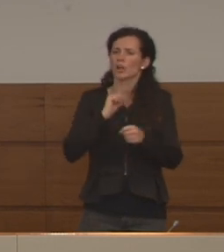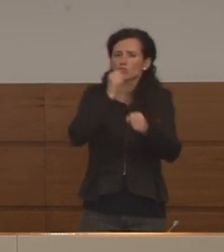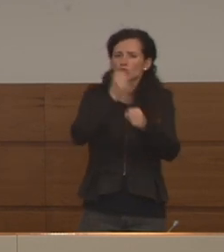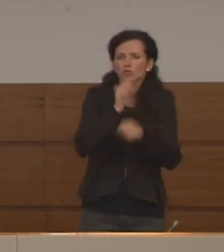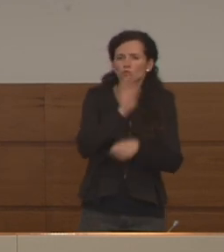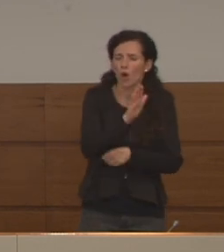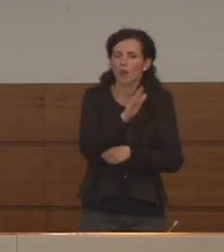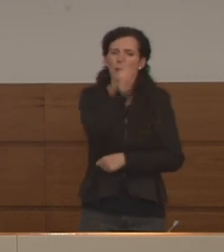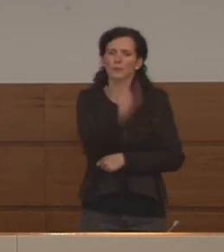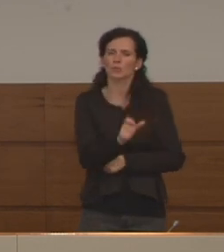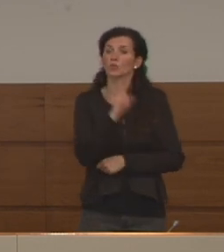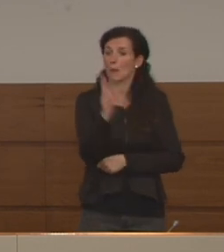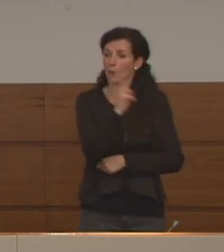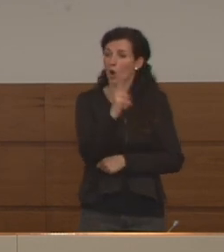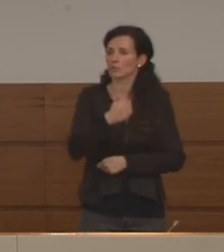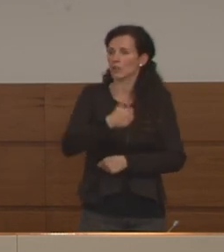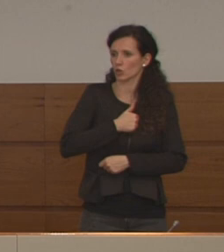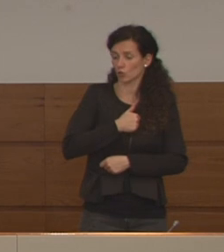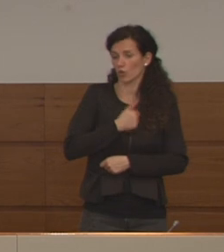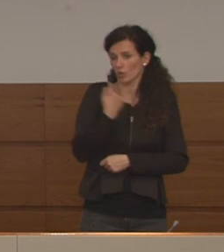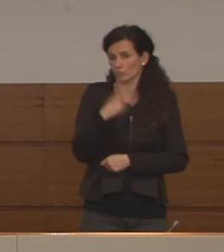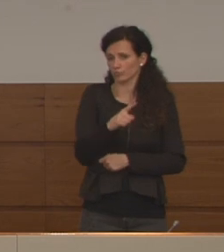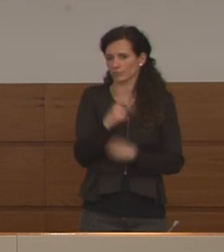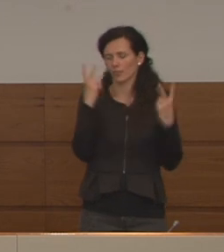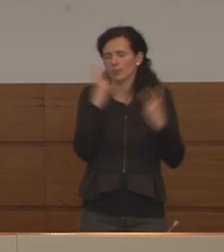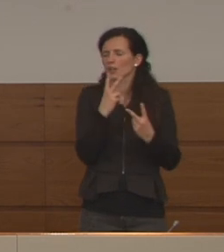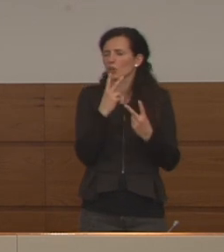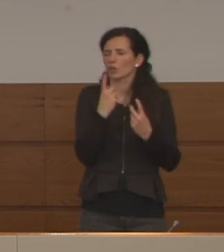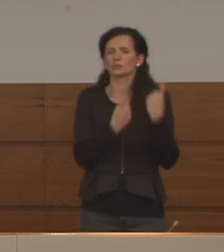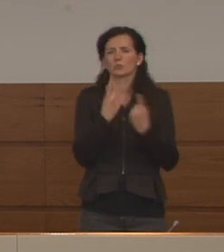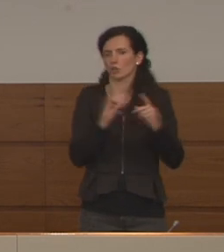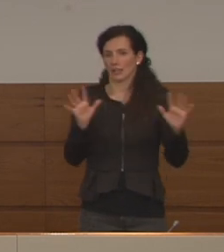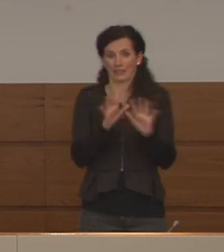solitudine. Perché anche questa è la cosa tremenda di questa malattia.